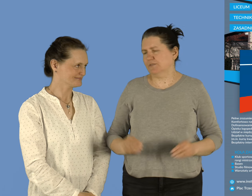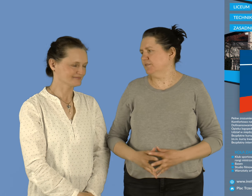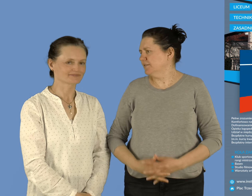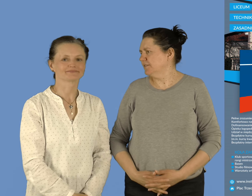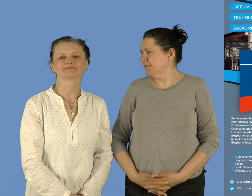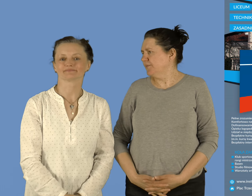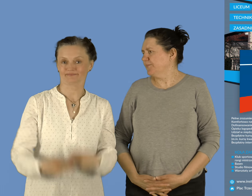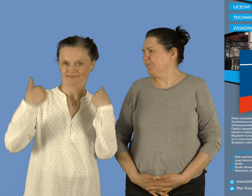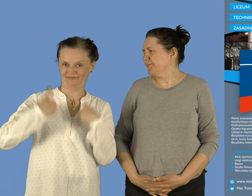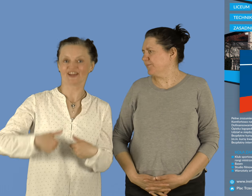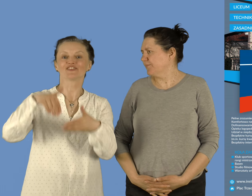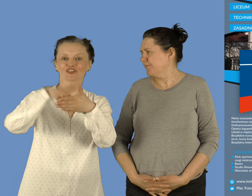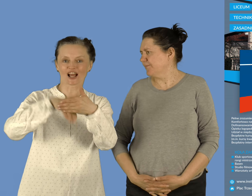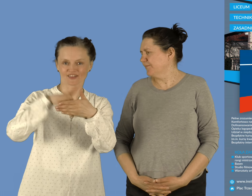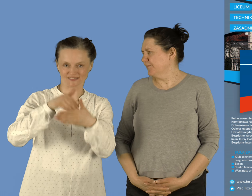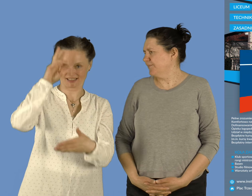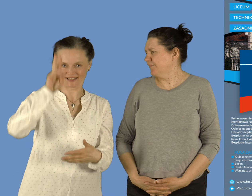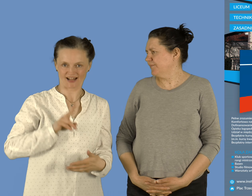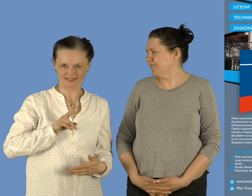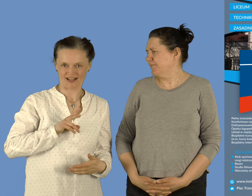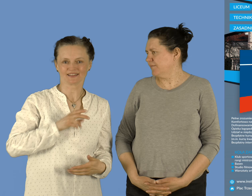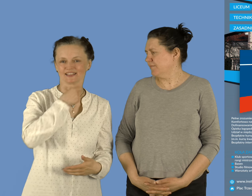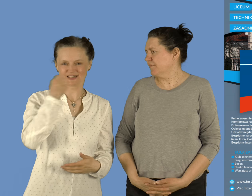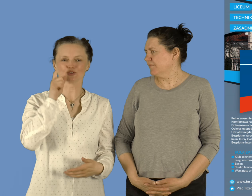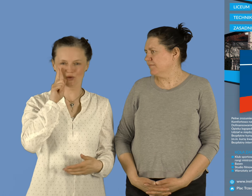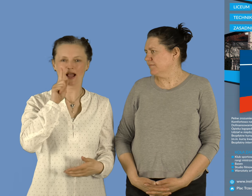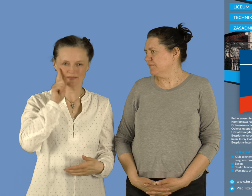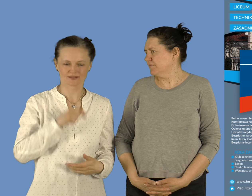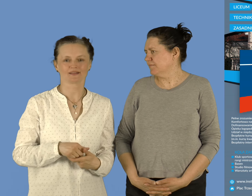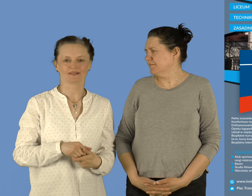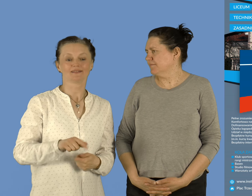Ja- Monika Tywonek – jestem wychowawczynią w internacie starszych chłopców.